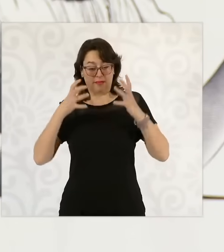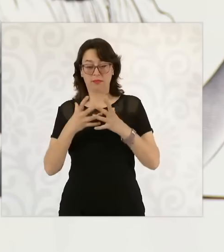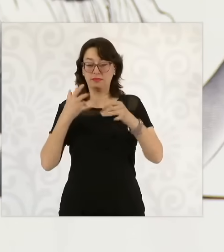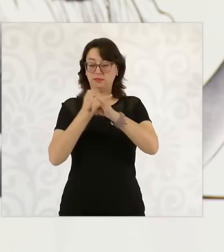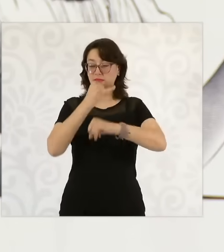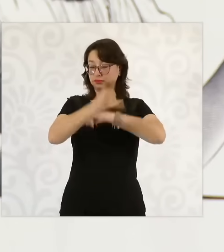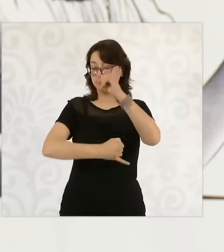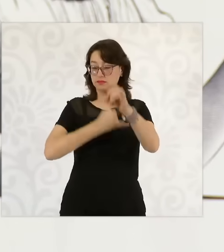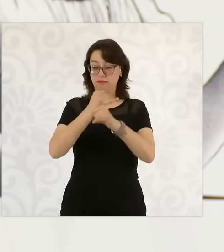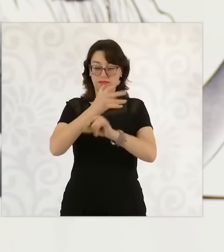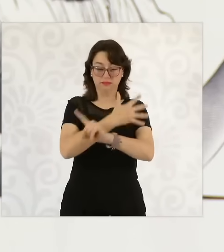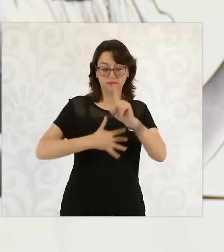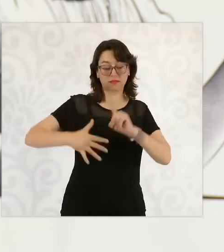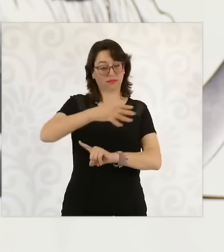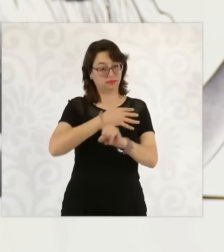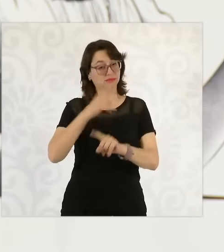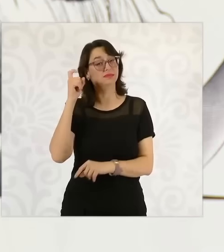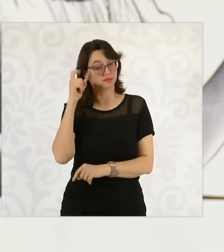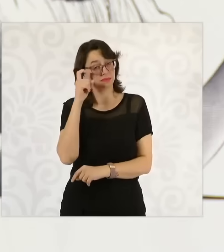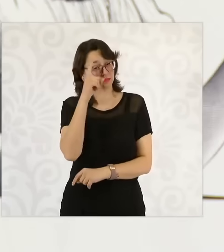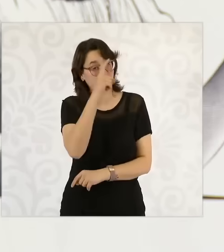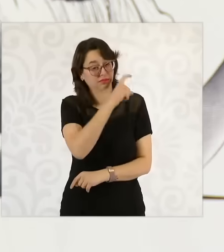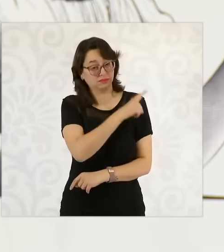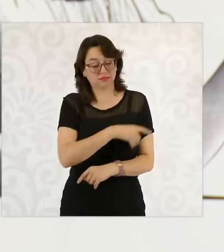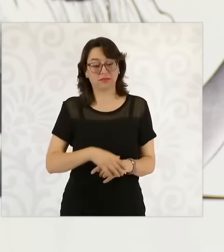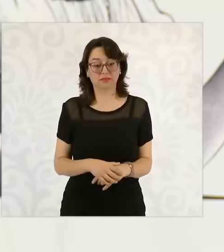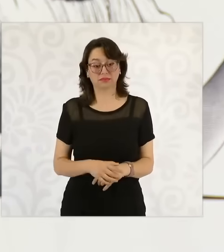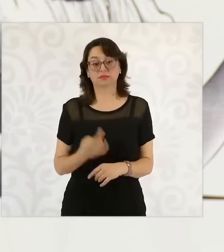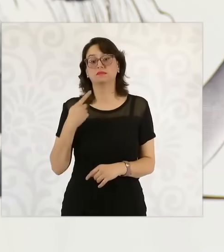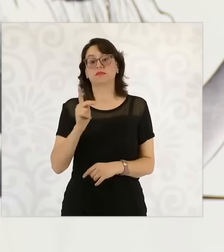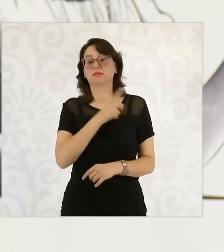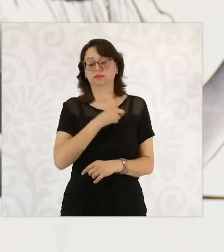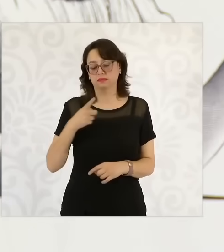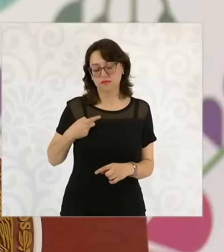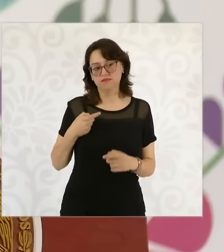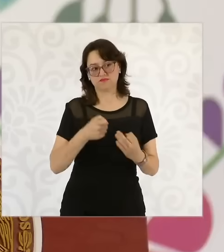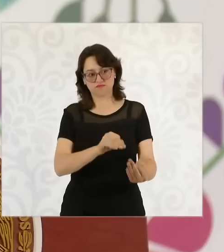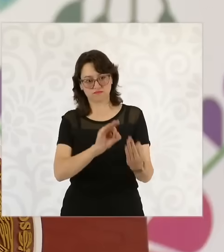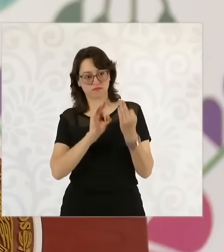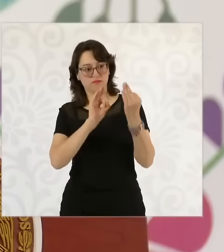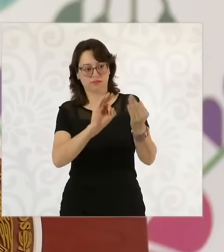mundo y en particular para México el asunto es cómo lo enfrenta uno si uno se cruza de brazos